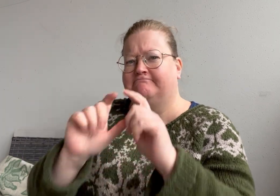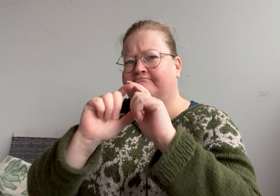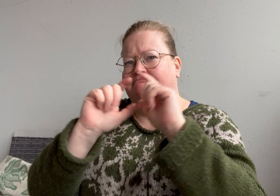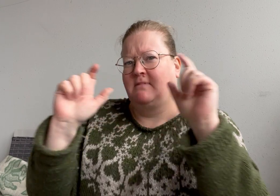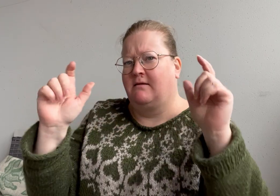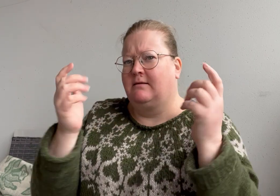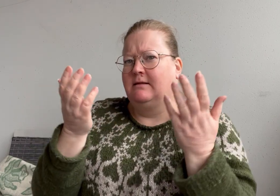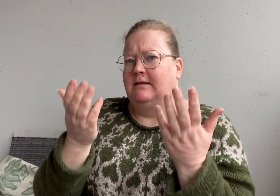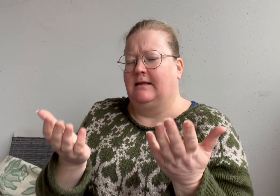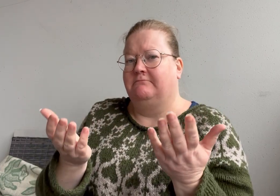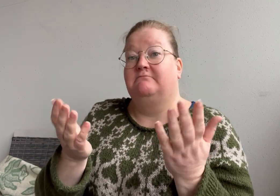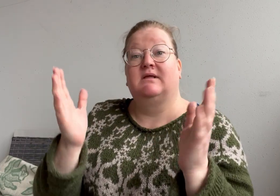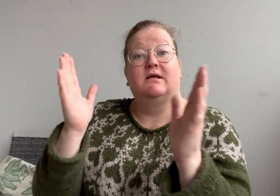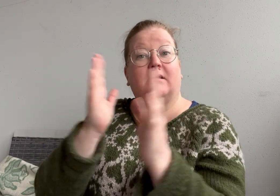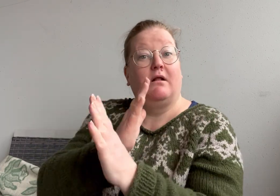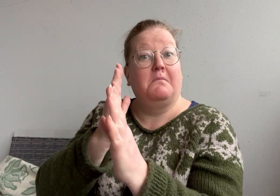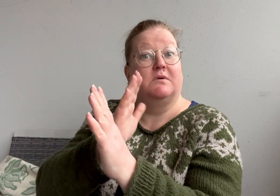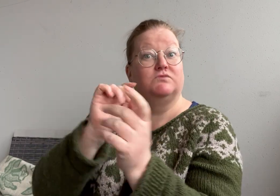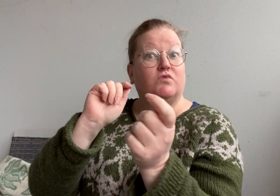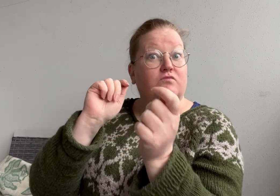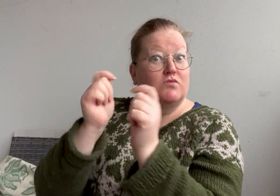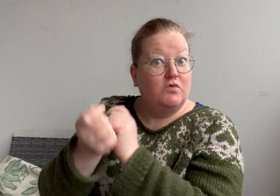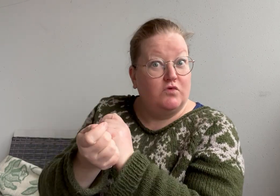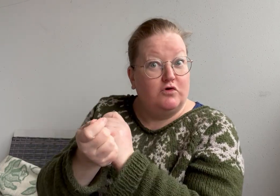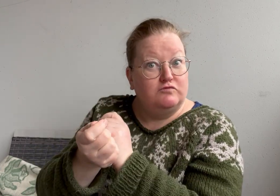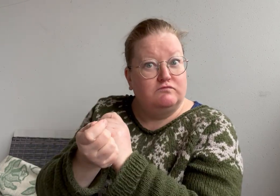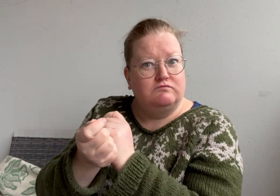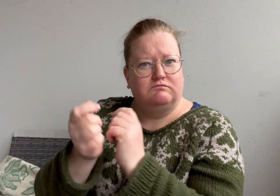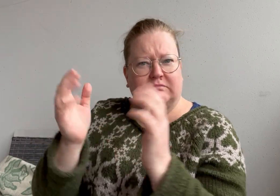Aiheena on ilmastonmuutos.